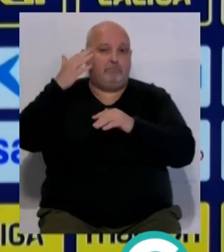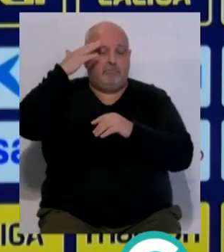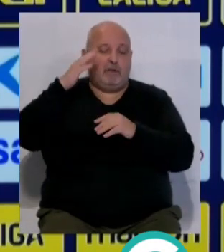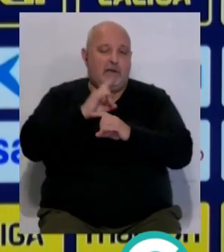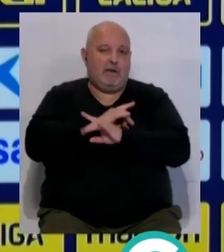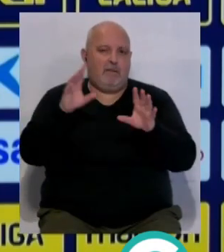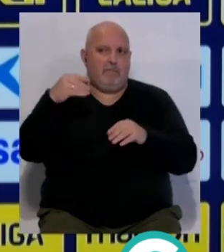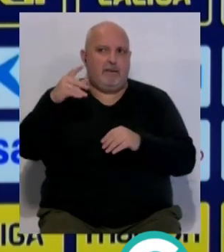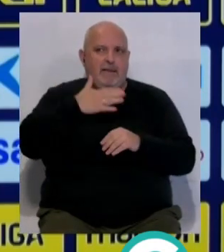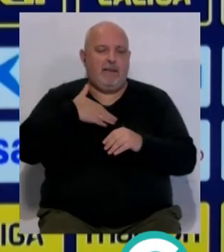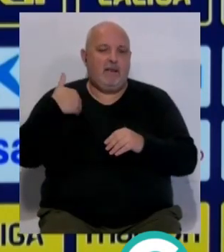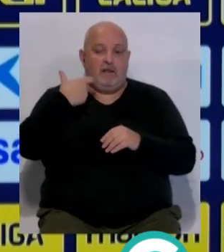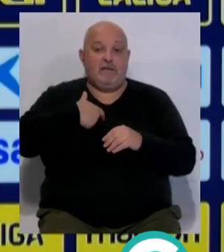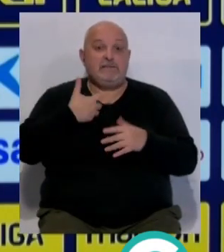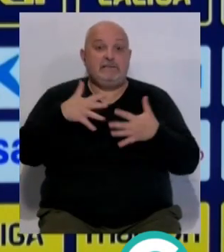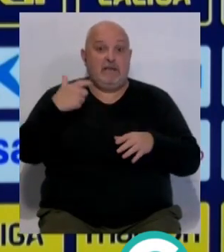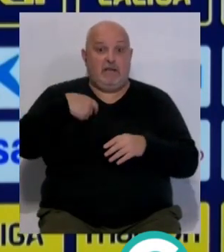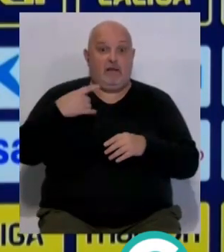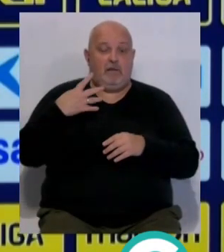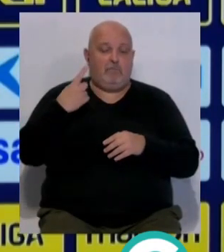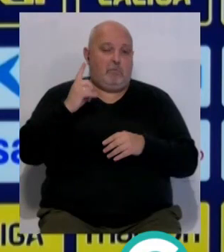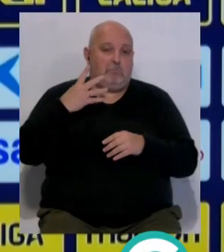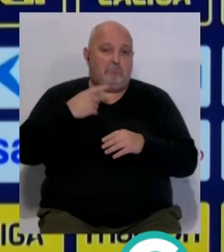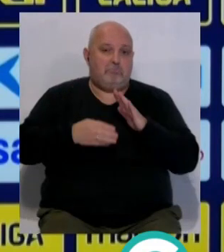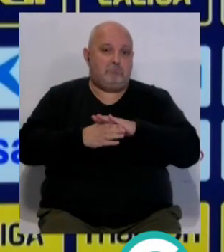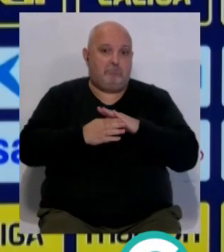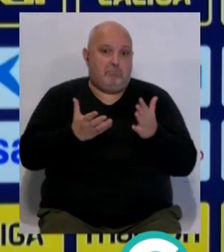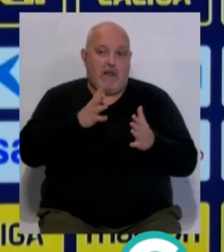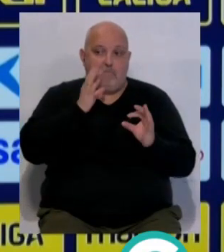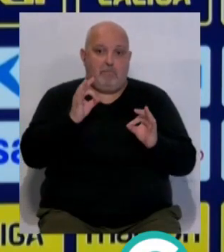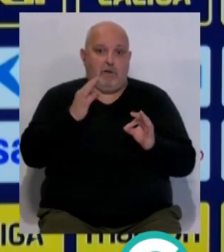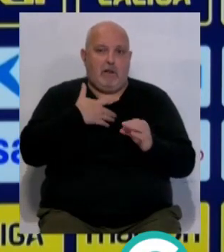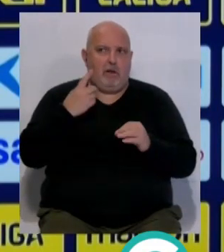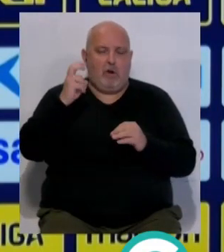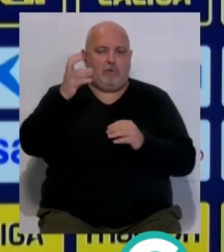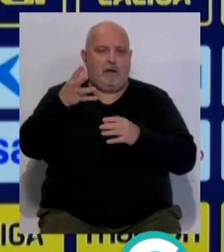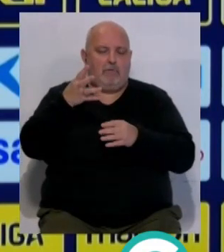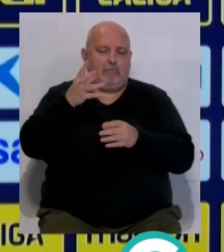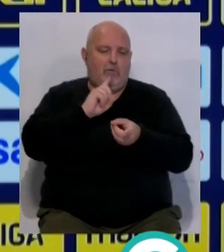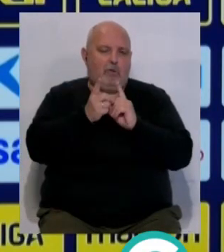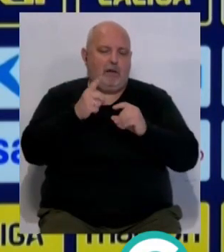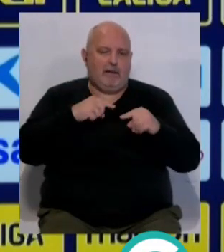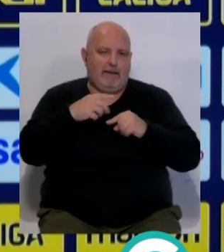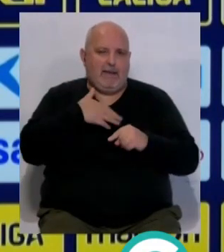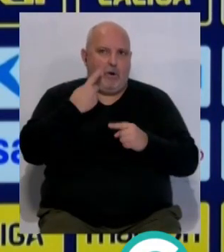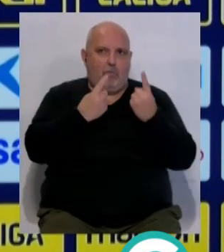que ese presidente también quería que Sergio estuviera fuera Sergio estaría fuera porque hay gente que quiere venir al c seguro no sea convenció muchos entrades querrían venir aquí